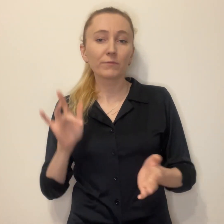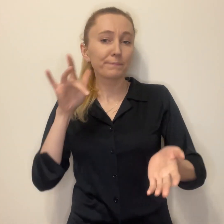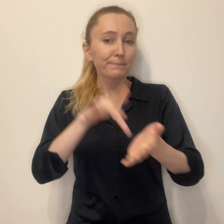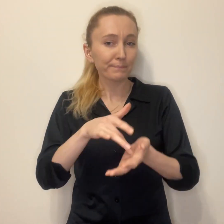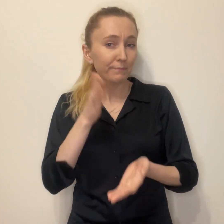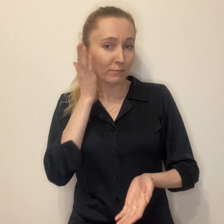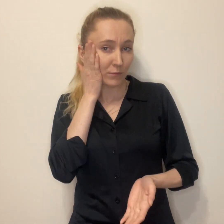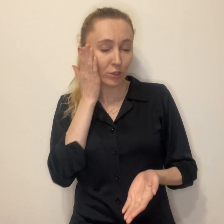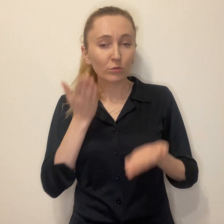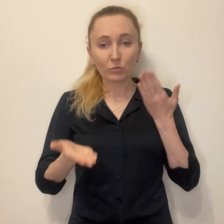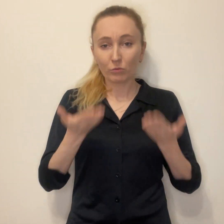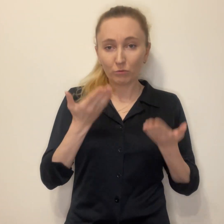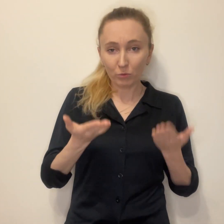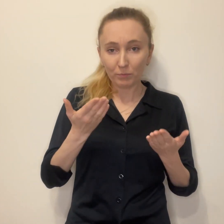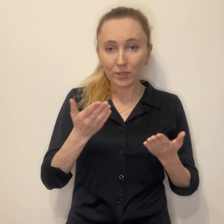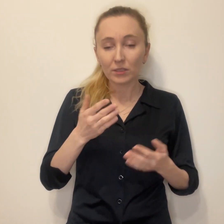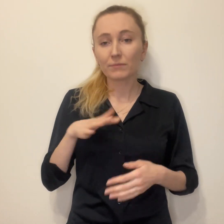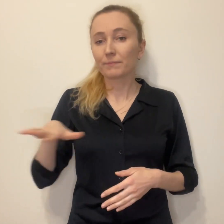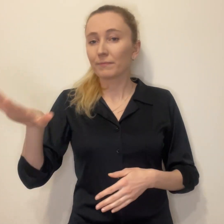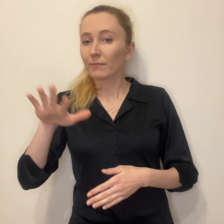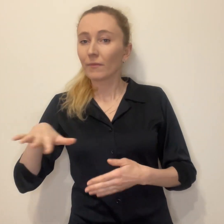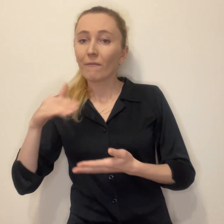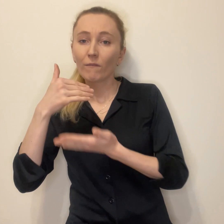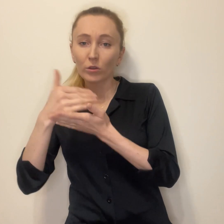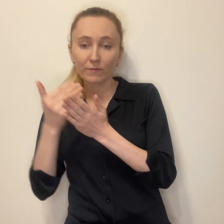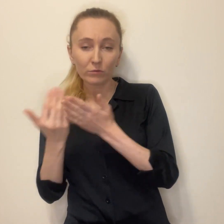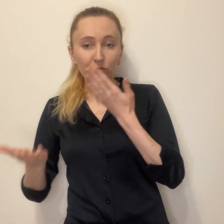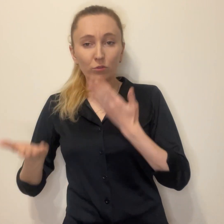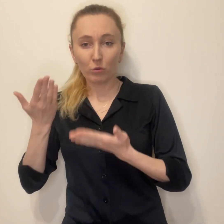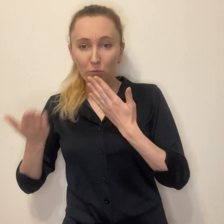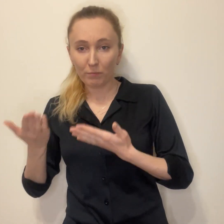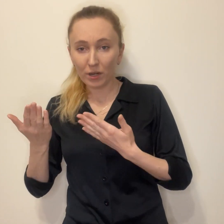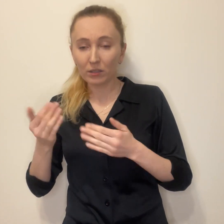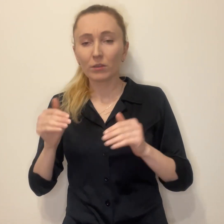zamieszkałe na terenie województwa lubelskiego